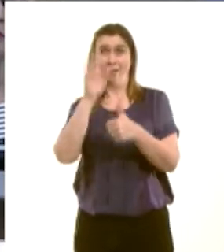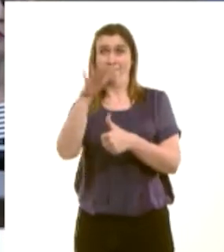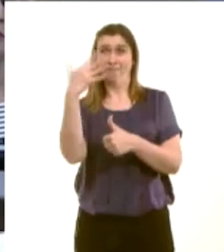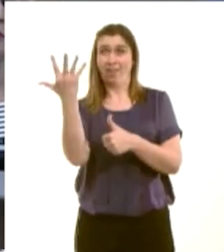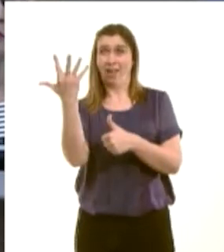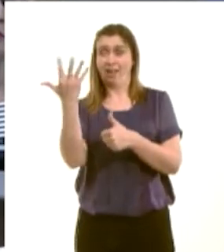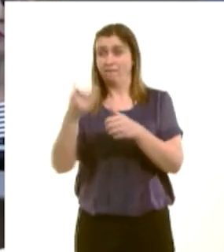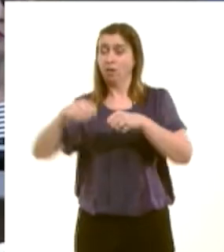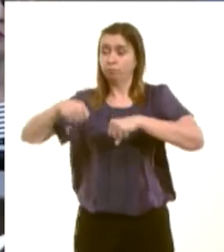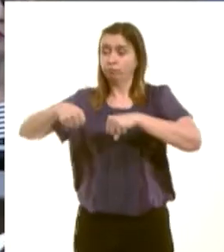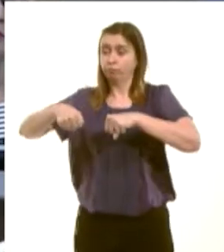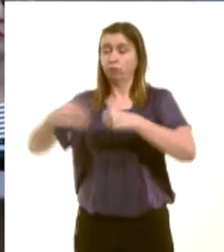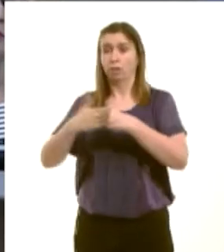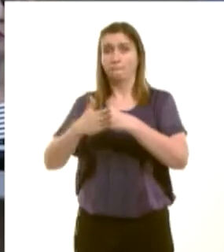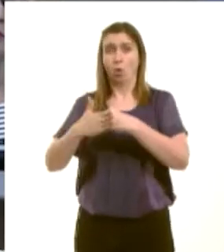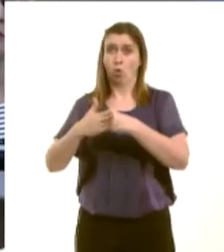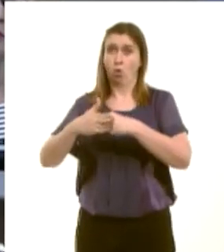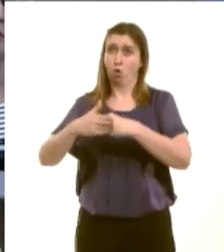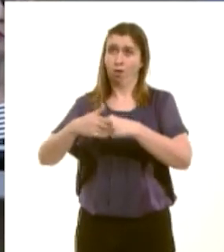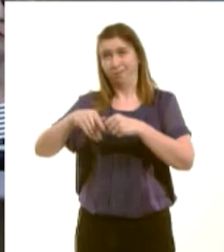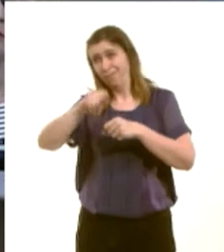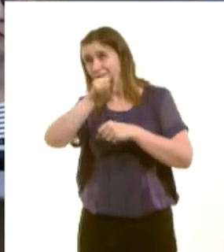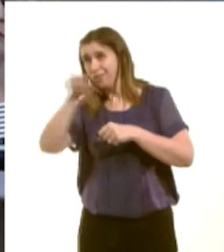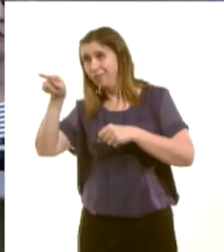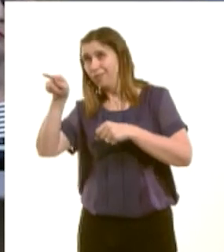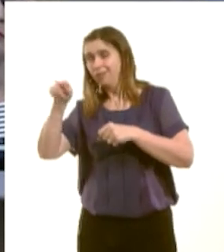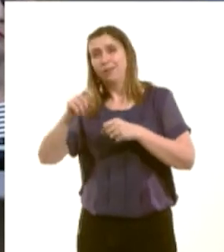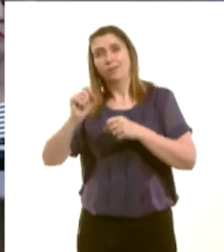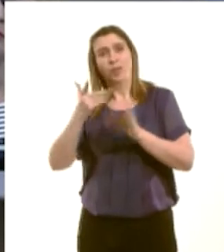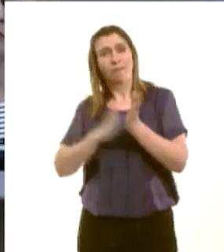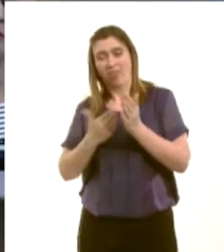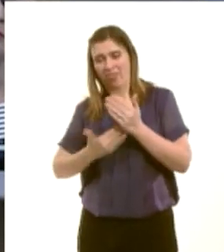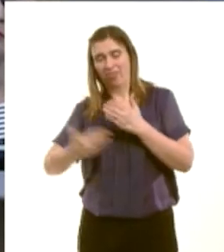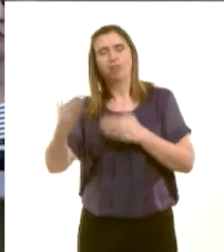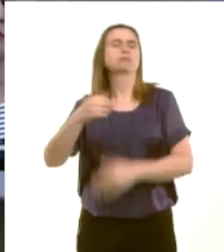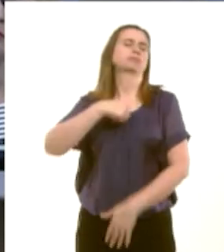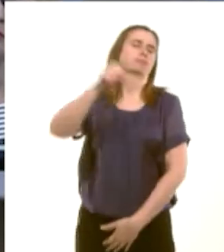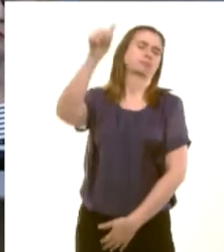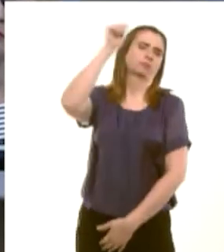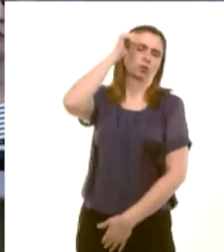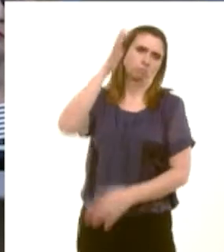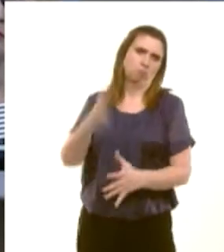derbyn, wrth gwrs, bod yn rhaid gwneud gwaith cynnal a chadw ar hyd yr A55 yn achlysurol,